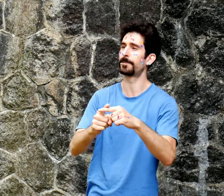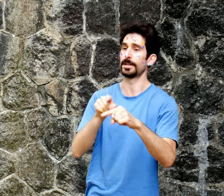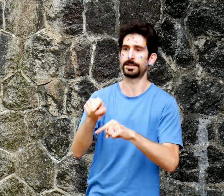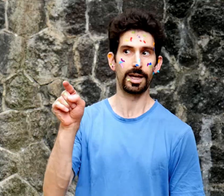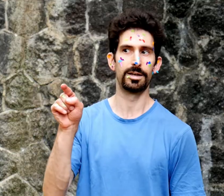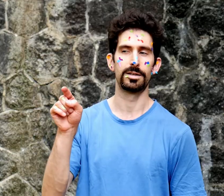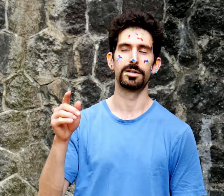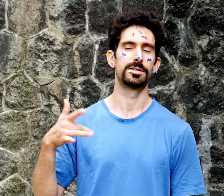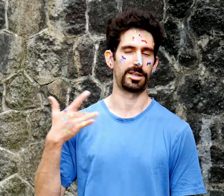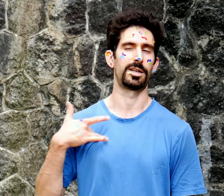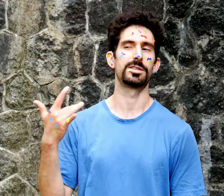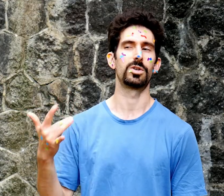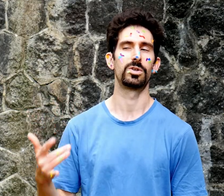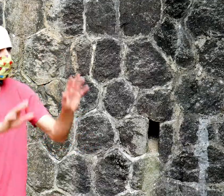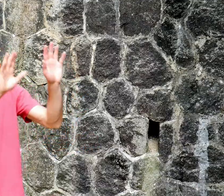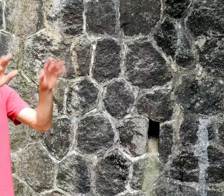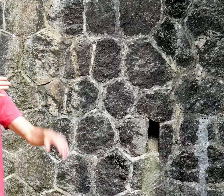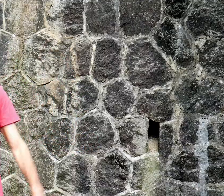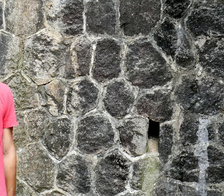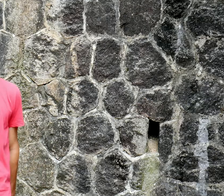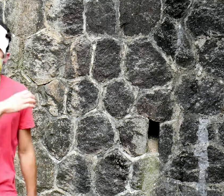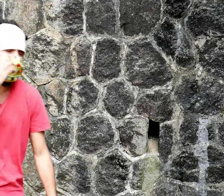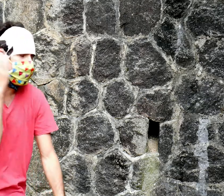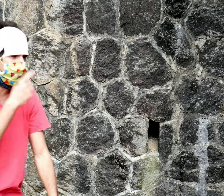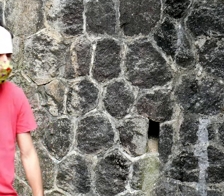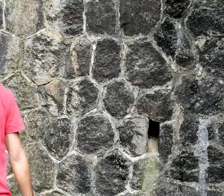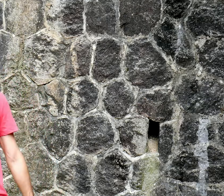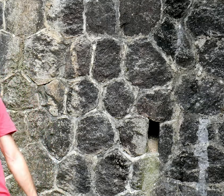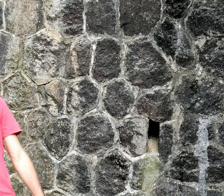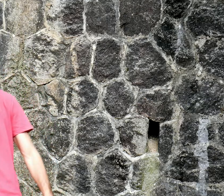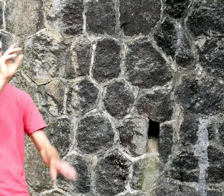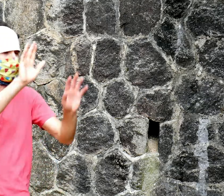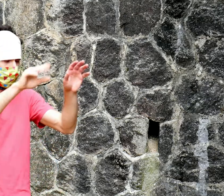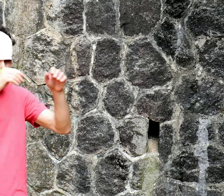Et ça, c'est intéressant. Attends, j'ai trop chaud, j'ai la tête qui tourne.